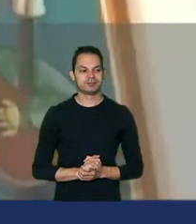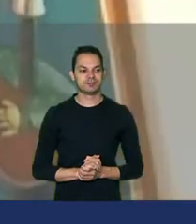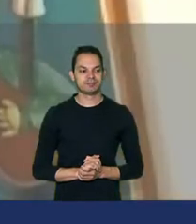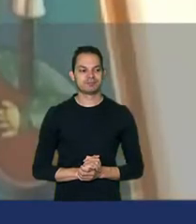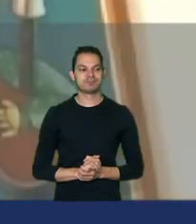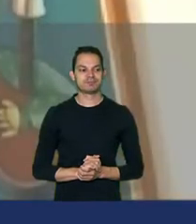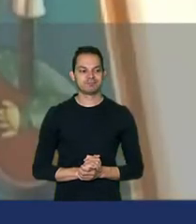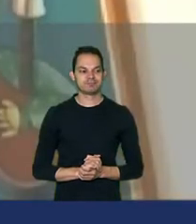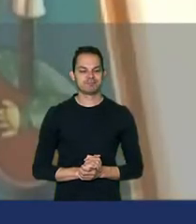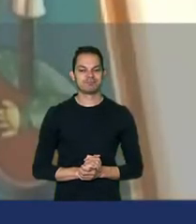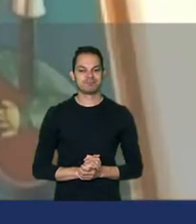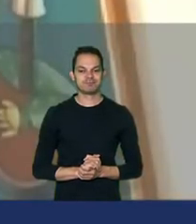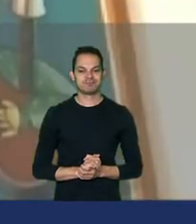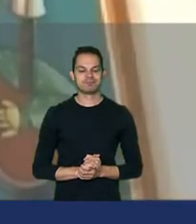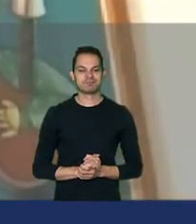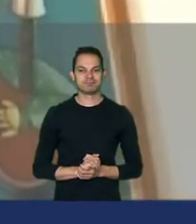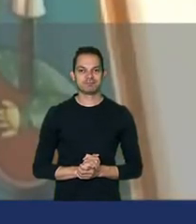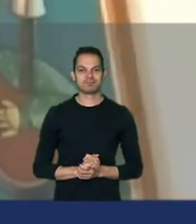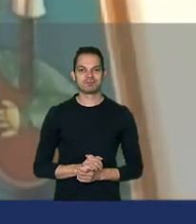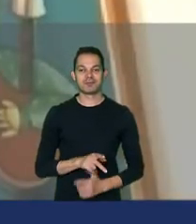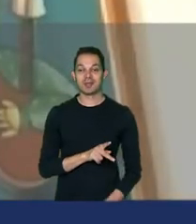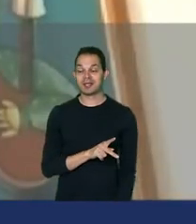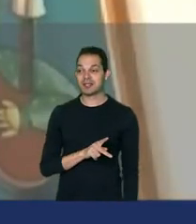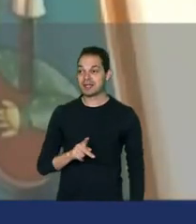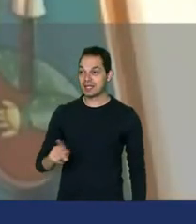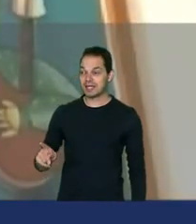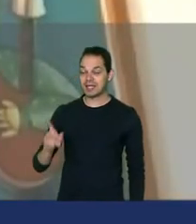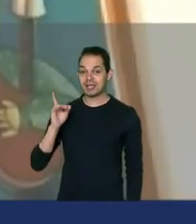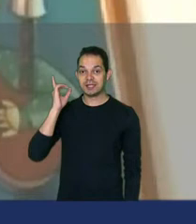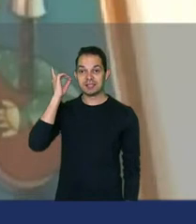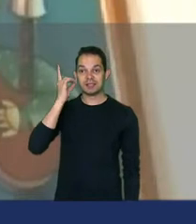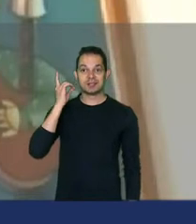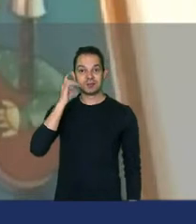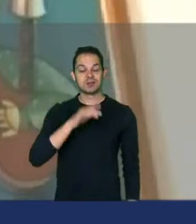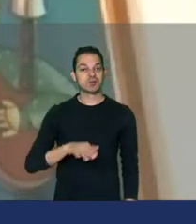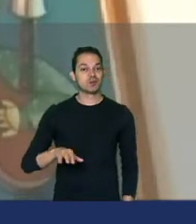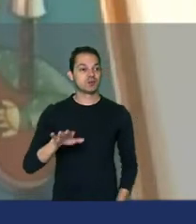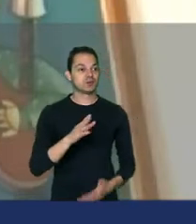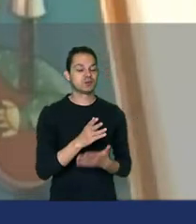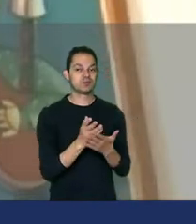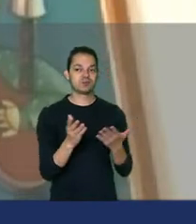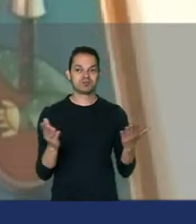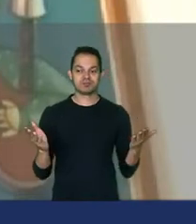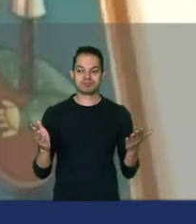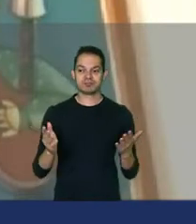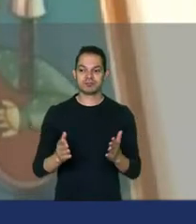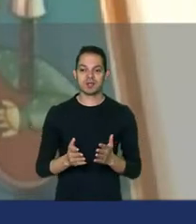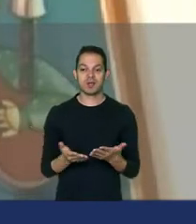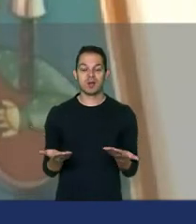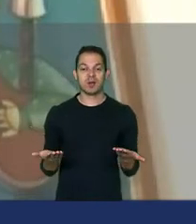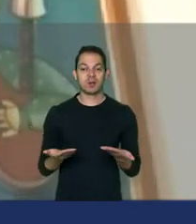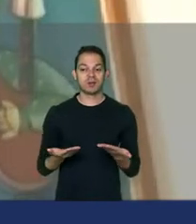DEPUTADA LUIZA ERUNDINA. -- [DEPUTADA]: SENHOR PRESIDENTE, SENHORAS E SENHORES PARLAMENTARES, A DATA